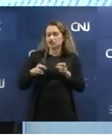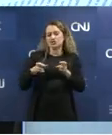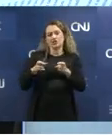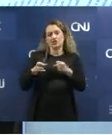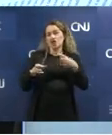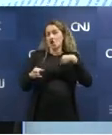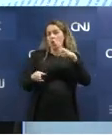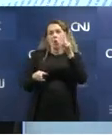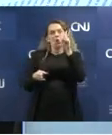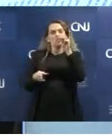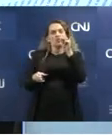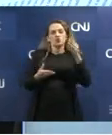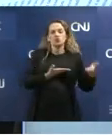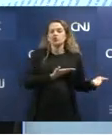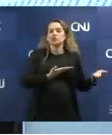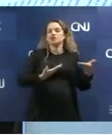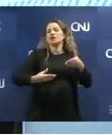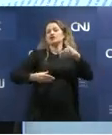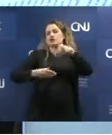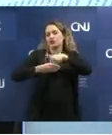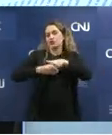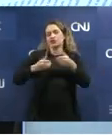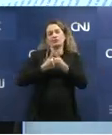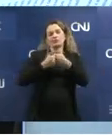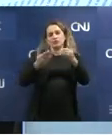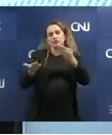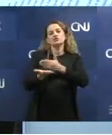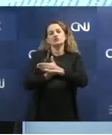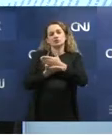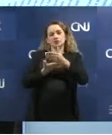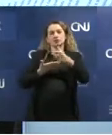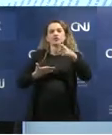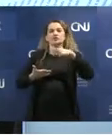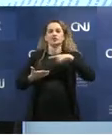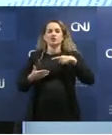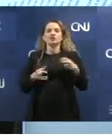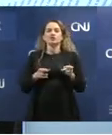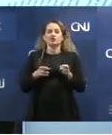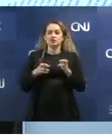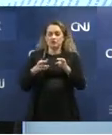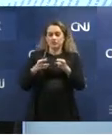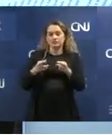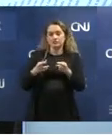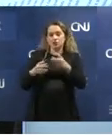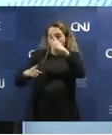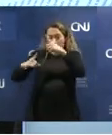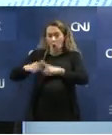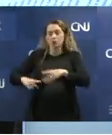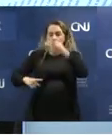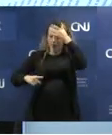propondo a abertura de um procedimento disciplinar contra a magistrada. Todos nós sabemos e respeitamos